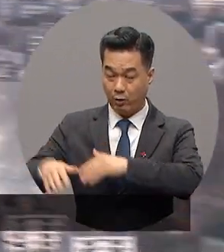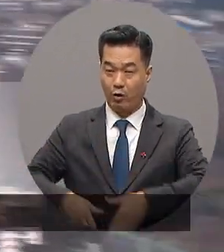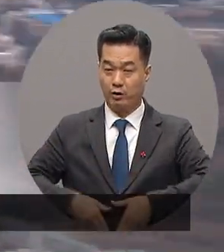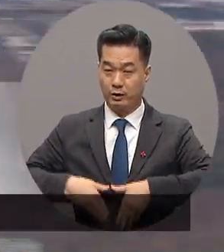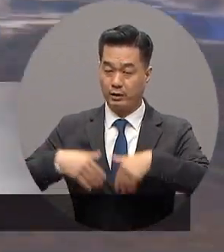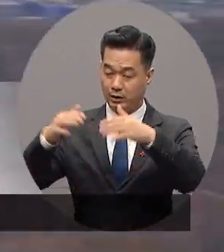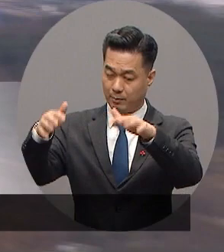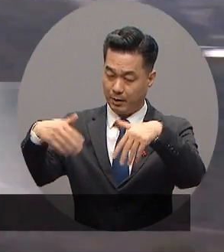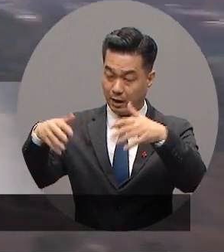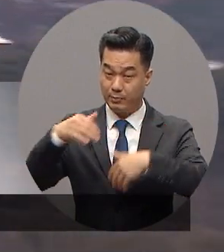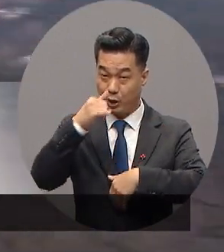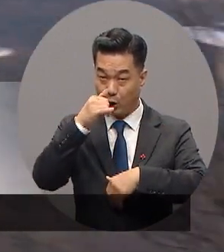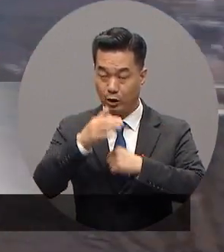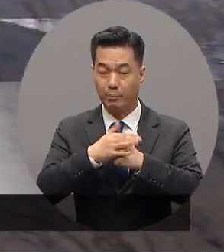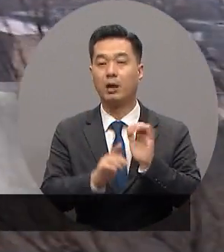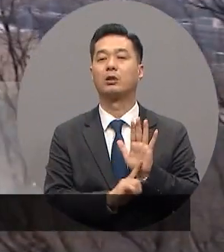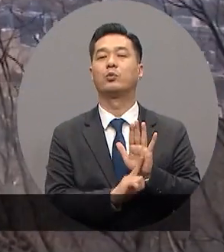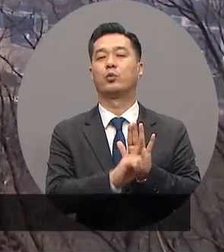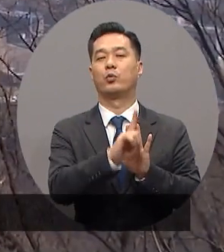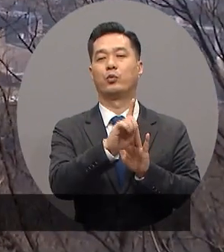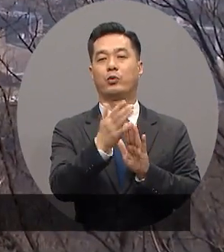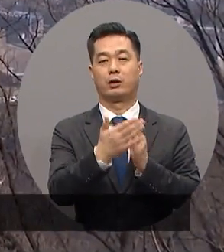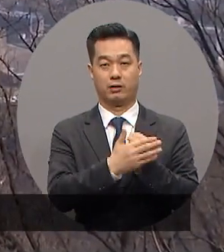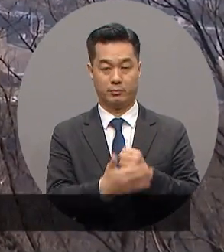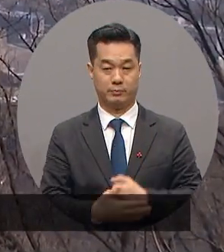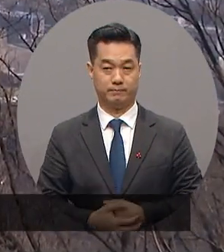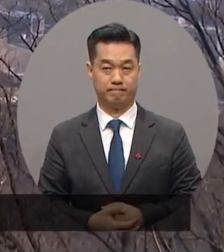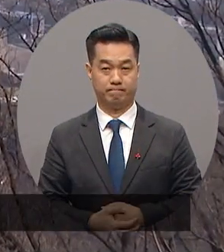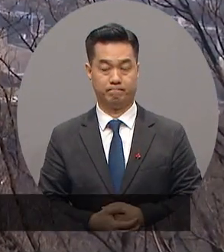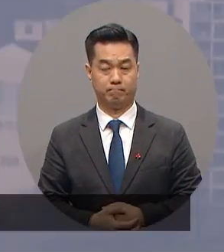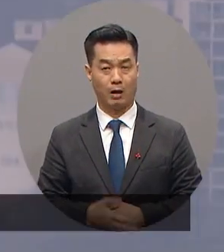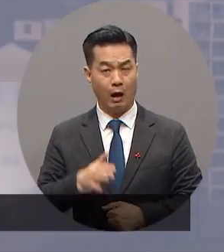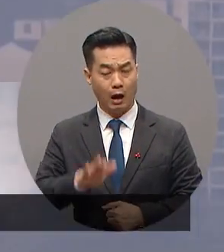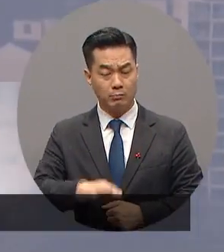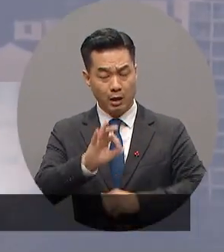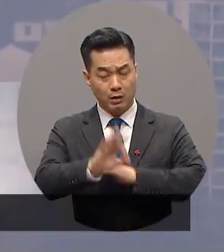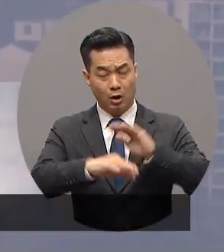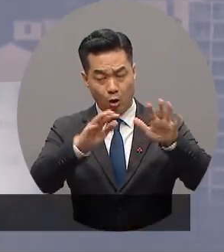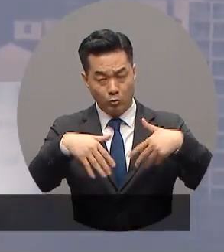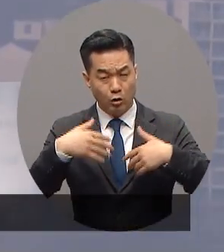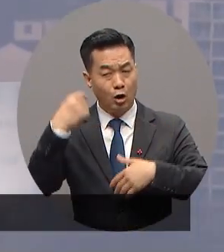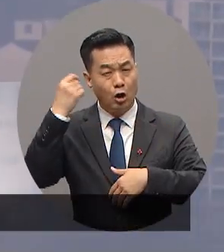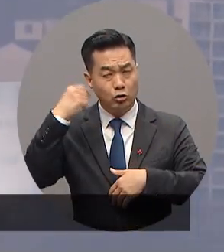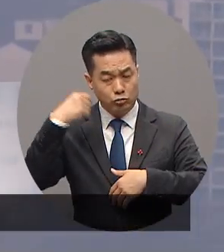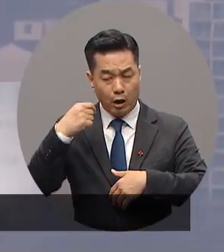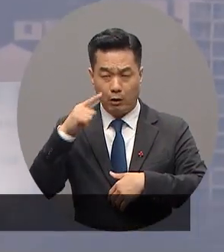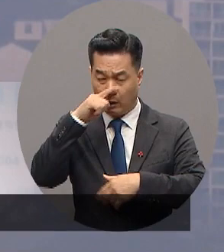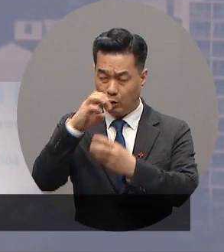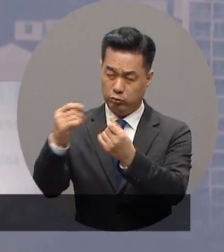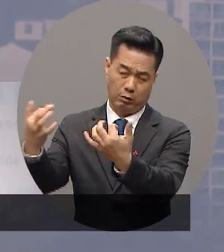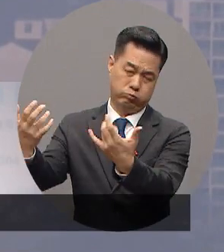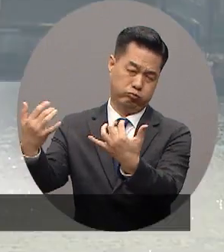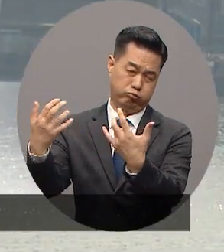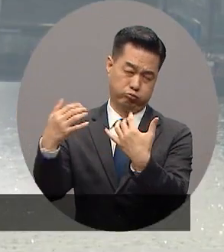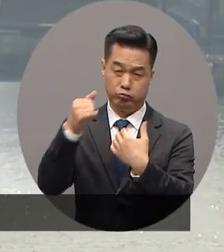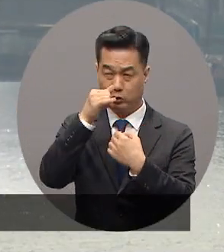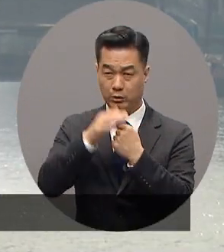서쪽에서 따뜻한 성질의 바람이 불어와 기온이 높아졌기 때문입니다. 하지만 이 서풍을 타고 중국에서 오염물질이 유입돼 미세먼지 농도는